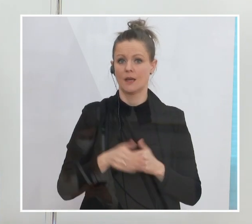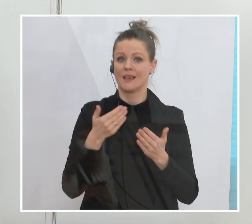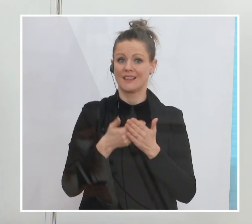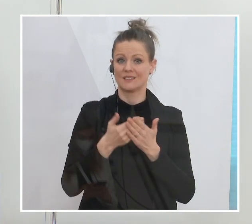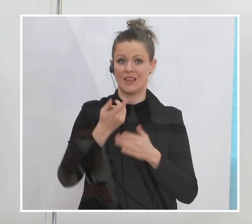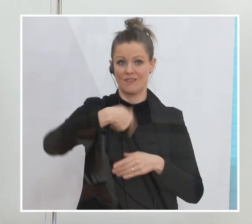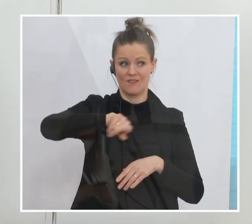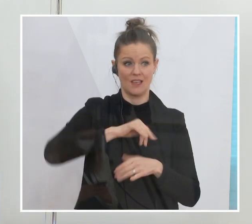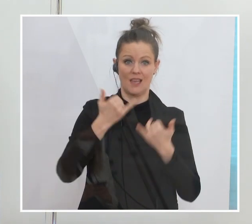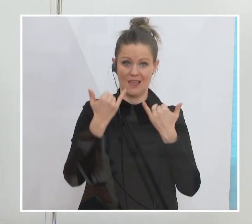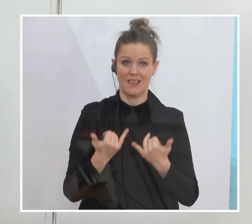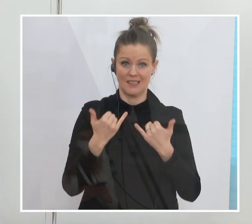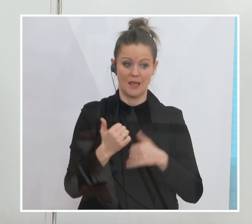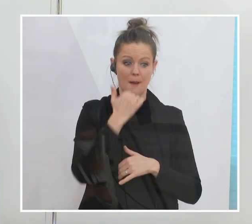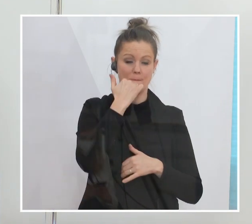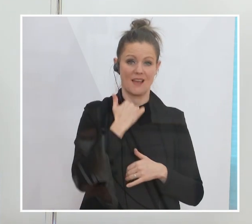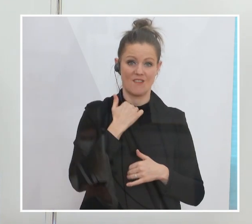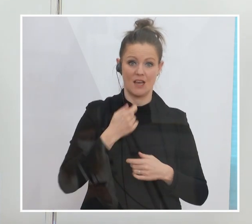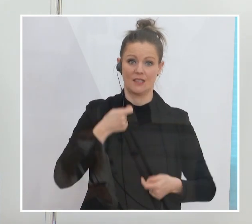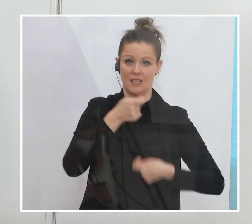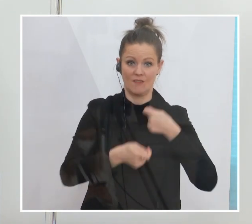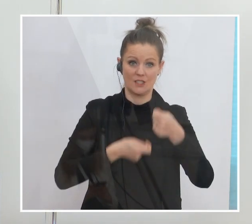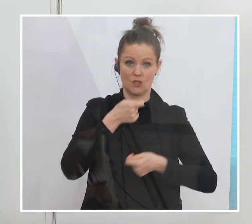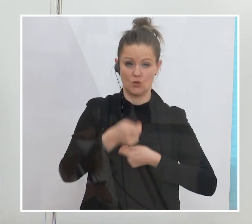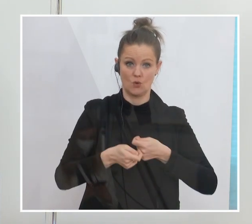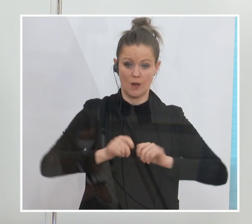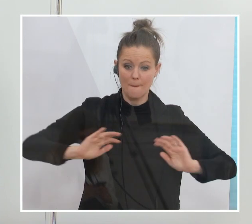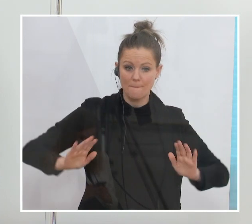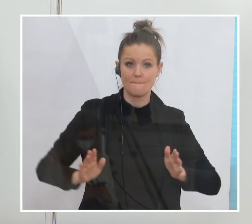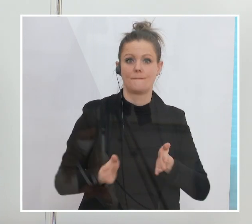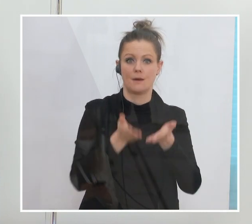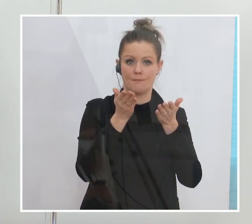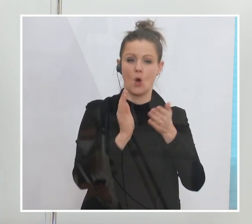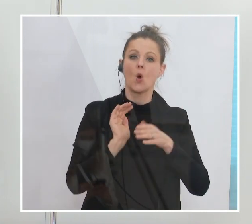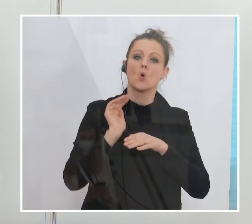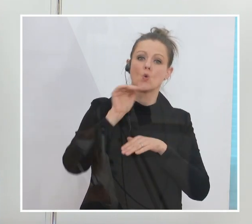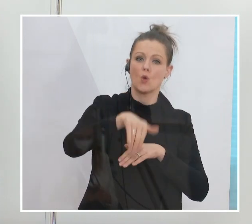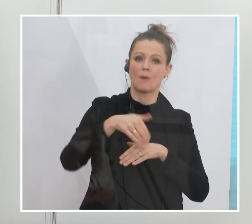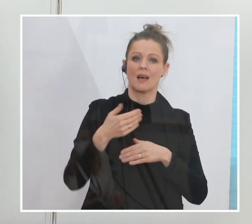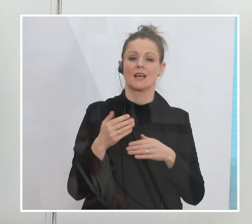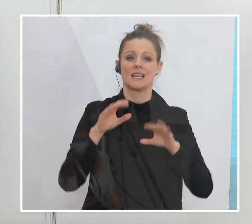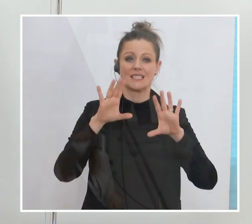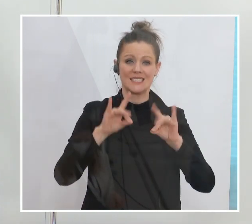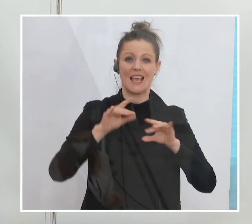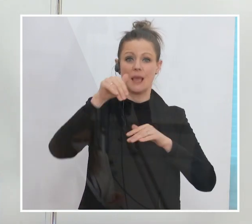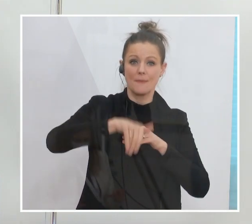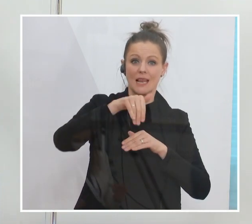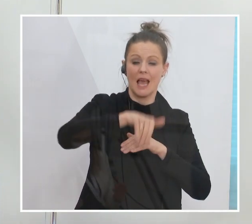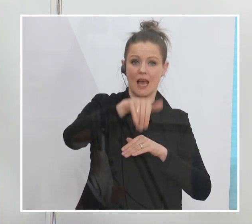wir hebeln hier private Investitionen über 10 Milliarden € mittlerweile, nur im Ökologisierungs-